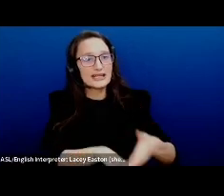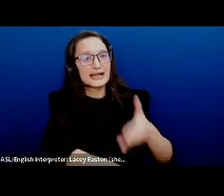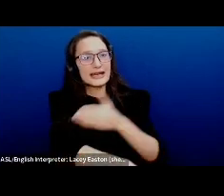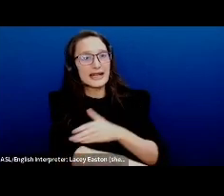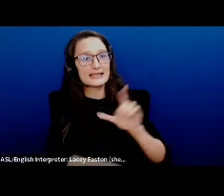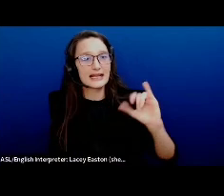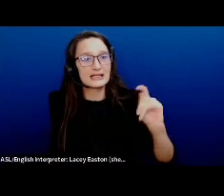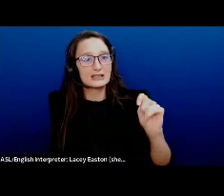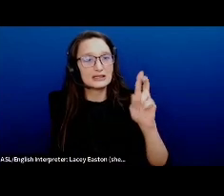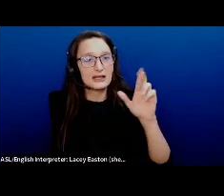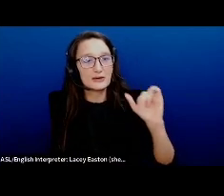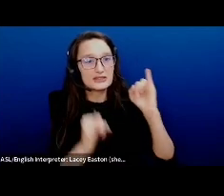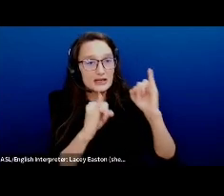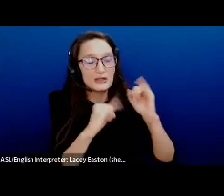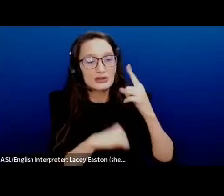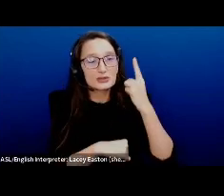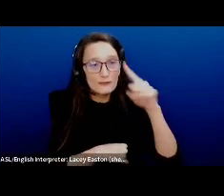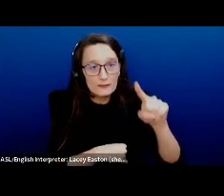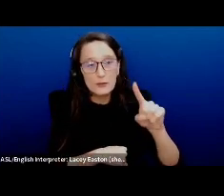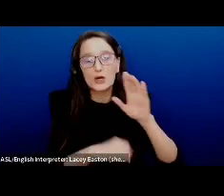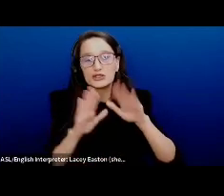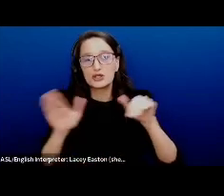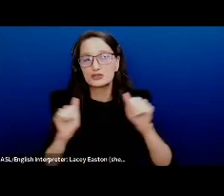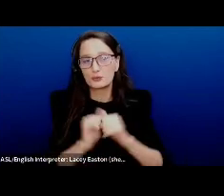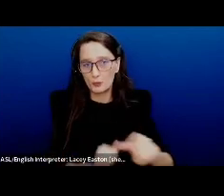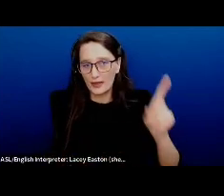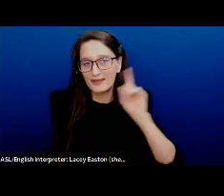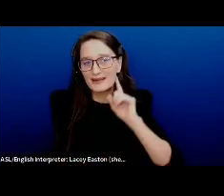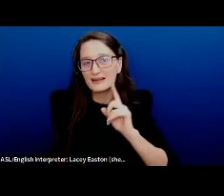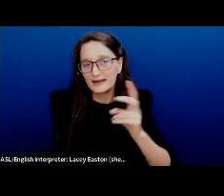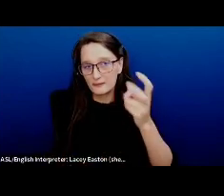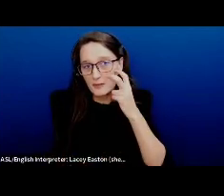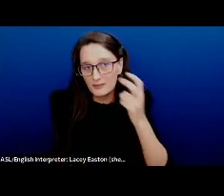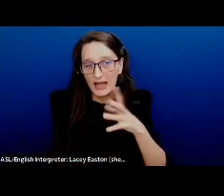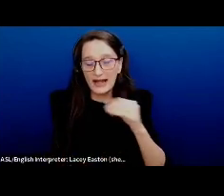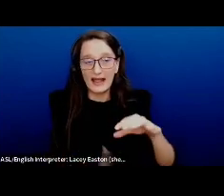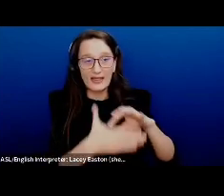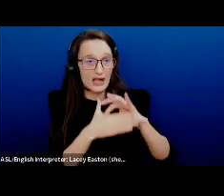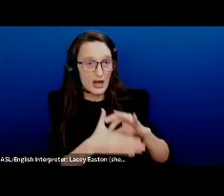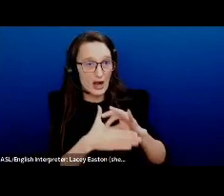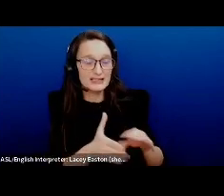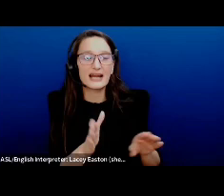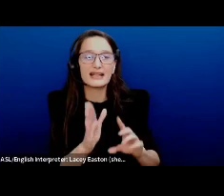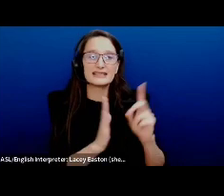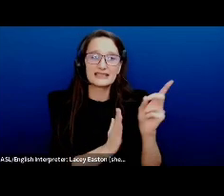pérdida combinada de visión y audición. Su contenido está diseñado para mejorar la instrucción en lectoescritura para niños con